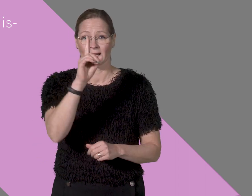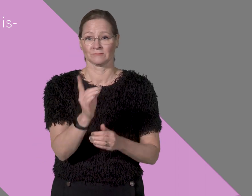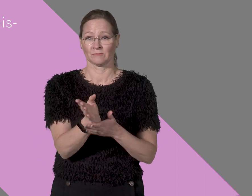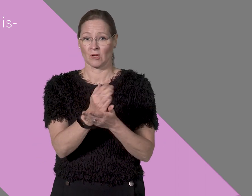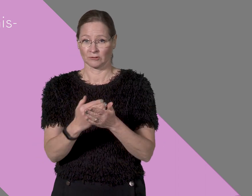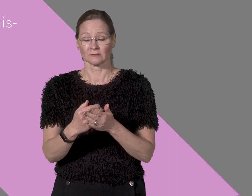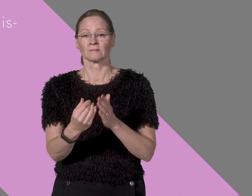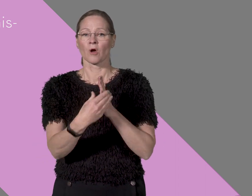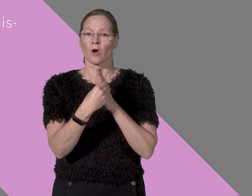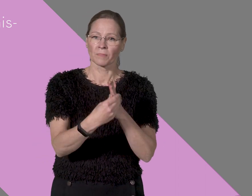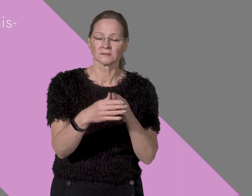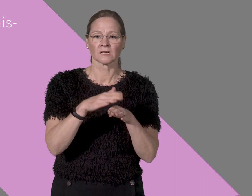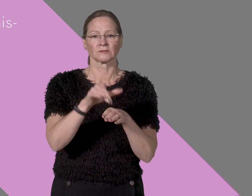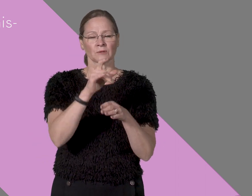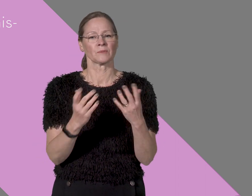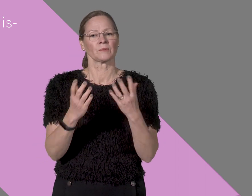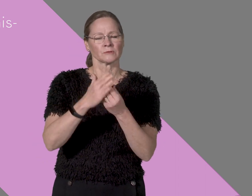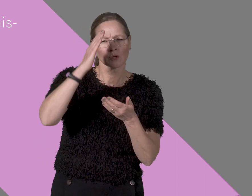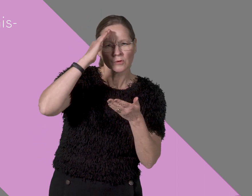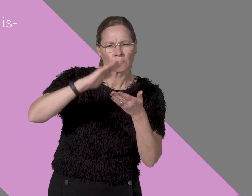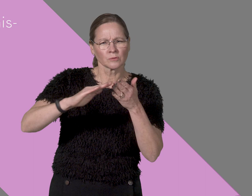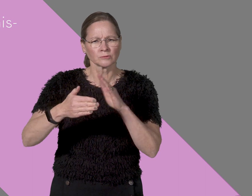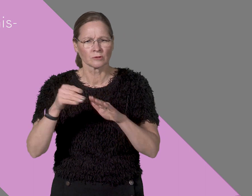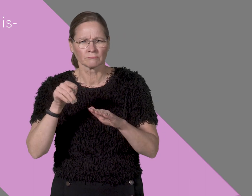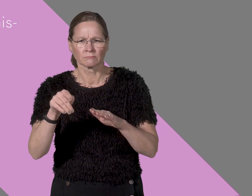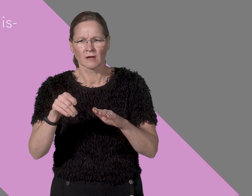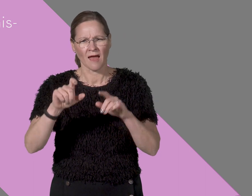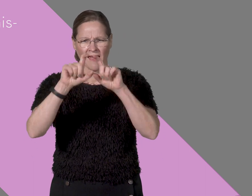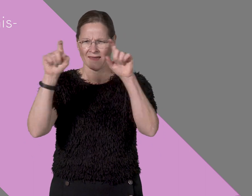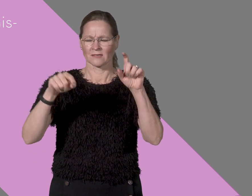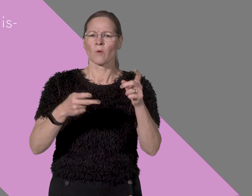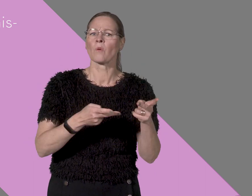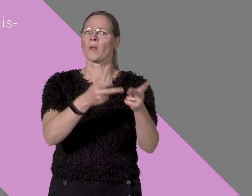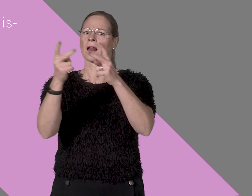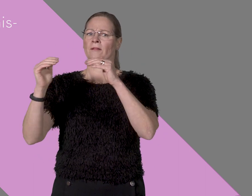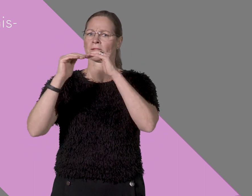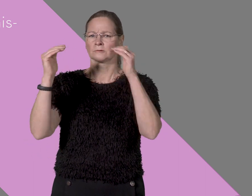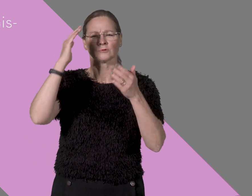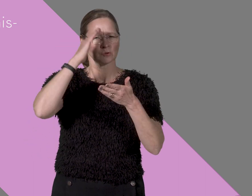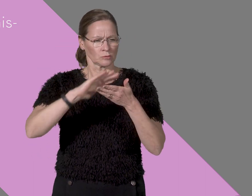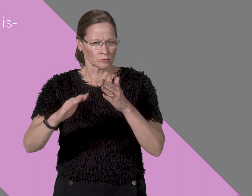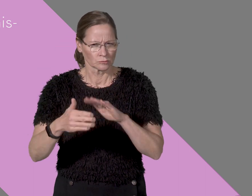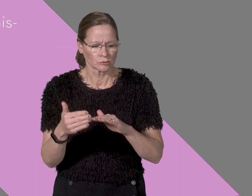Sarjan ensimmäisessä osassa tutustutaan aiheeseen yleisellä tasolla - oppaan ja asiantuntijan johdolla.